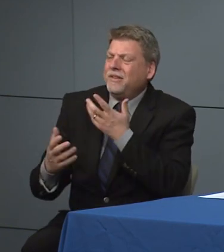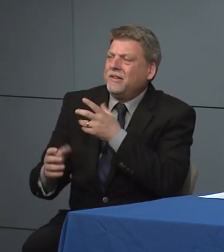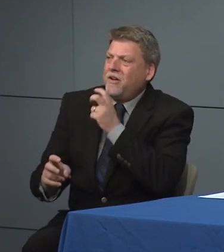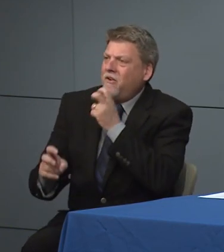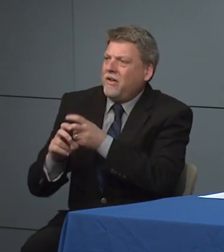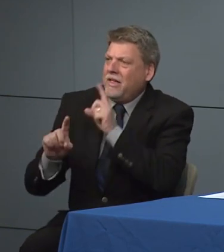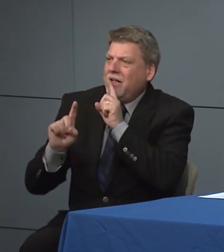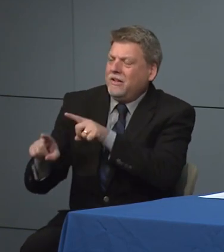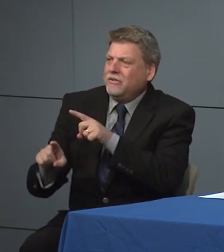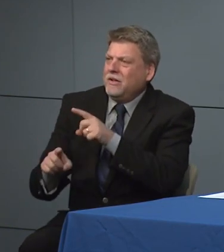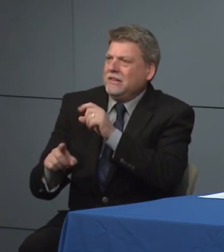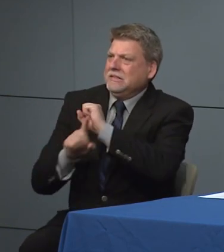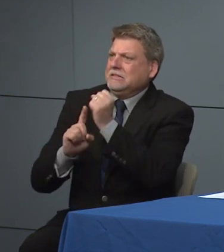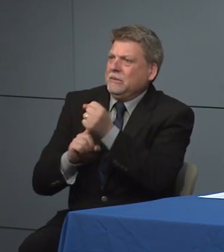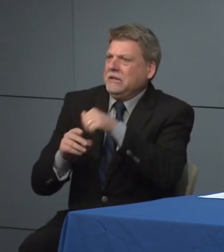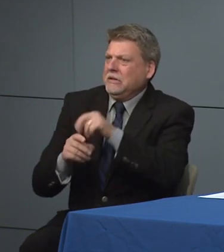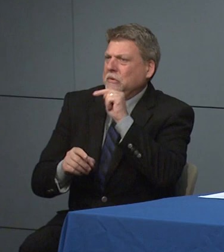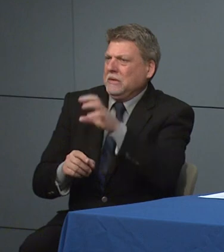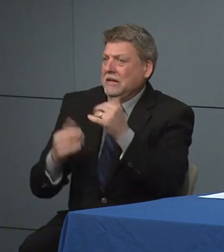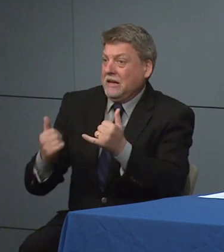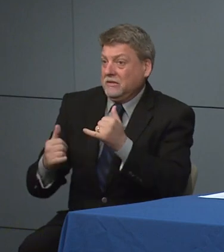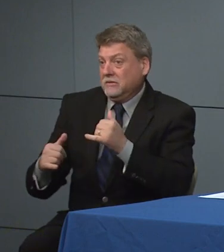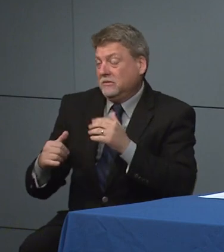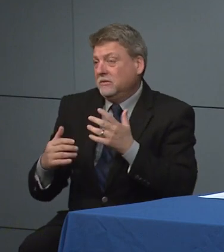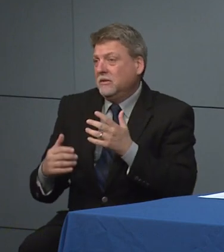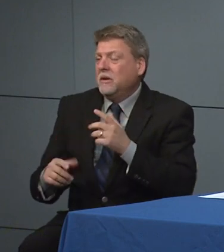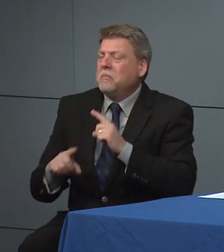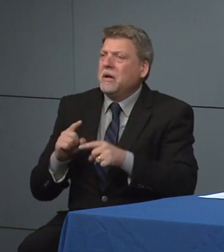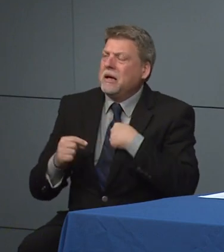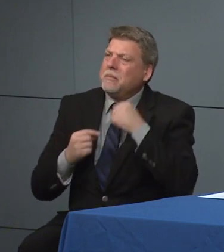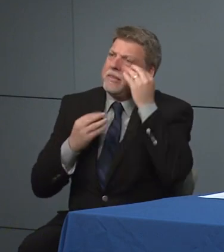Así es algo difícil de decir, pero